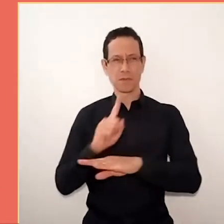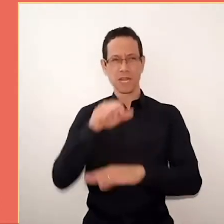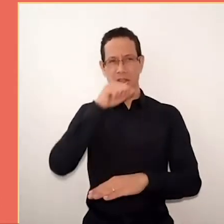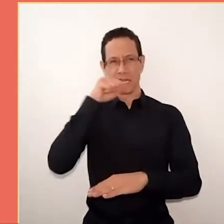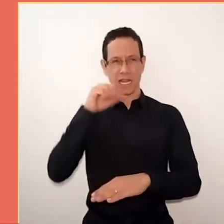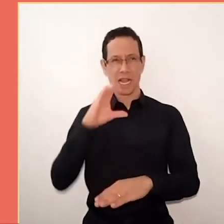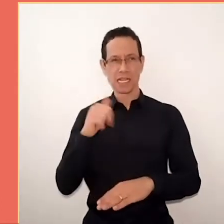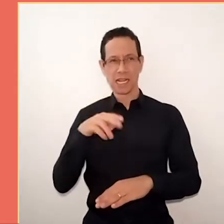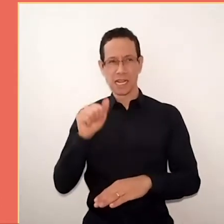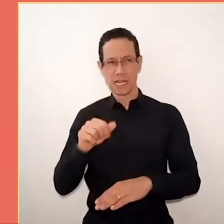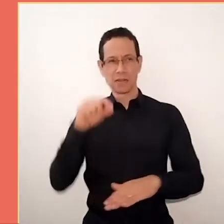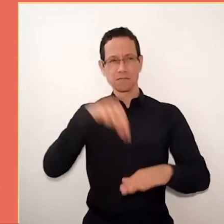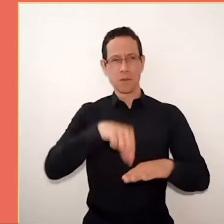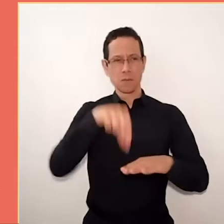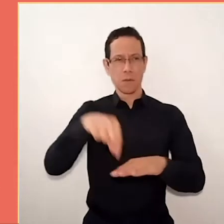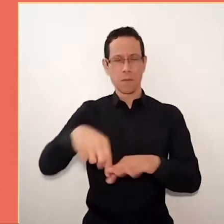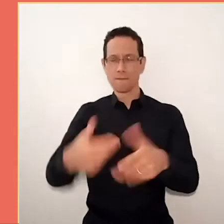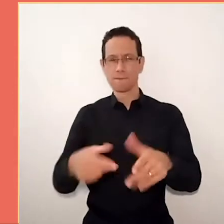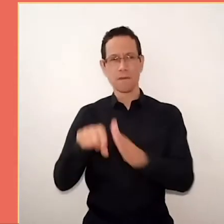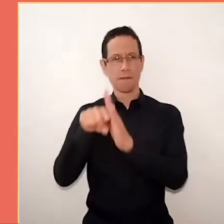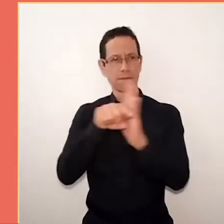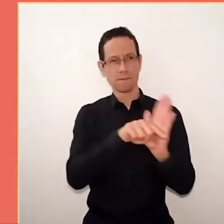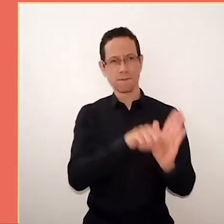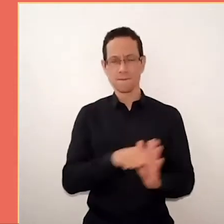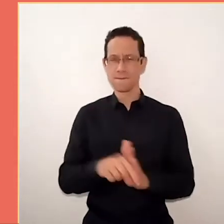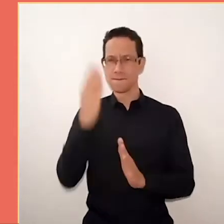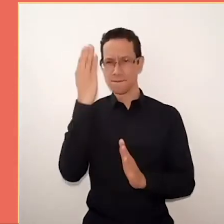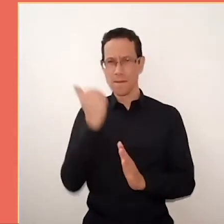Sabia mais ainda, sabia ler cada rosto de um irmão seu.